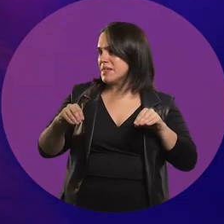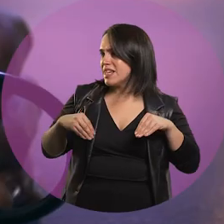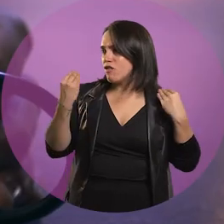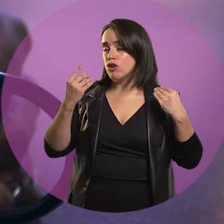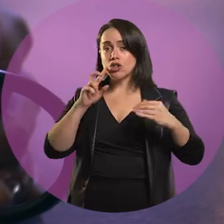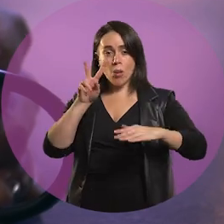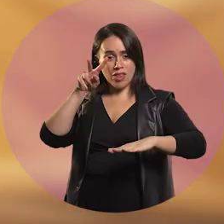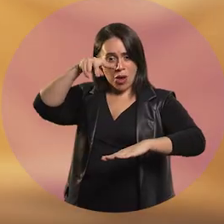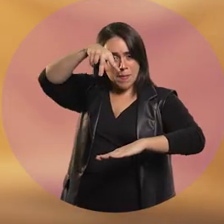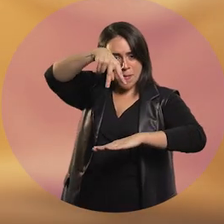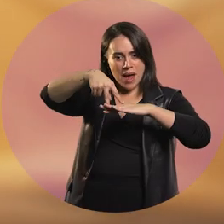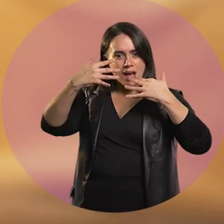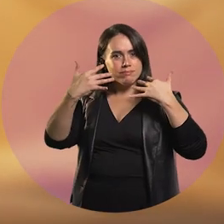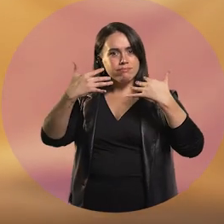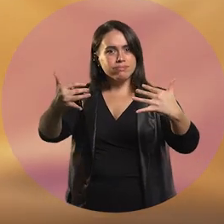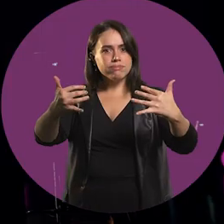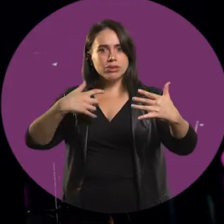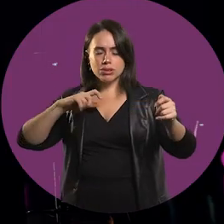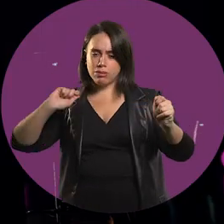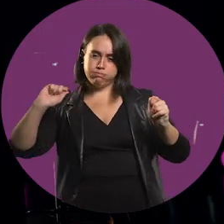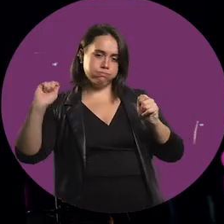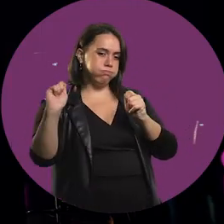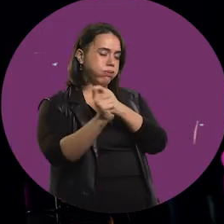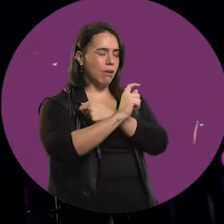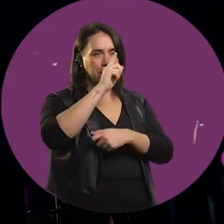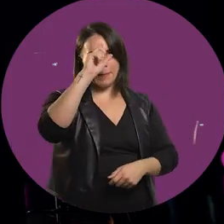Yo cuando me subo a un escenario entro en trance.